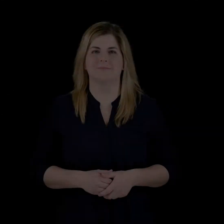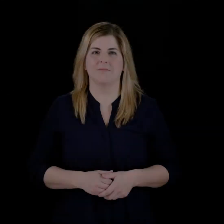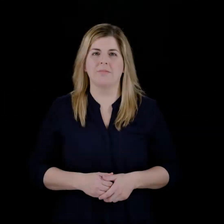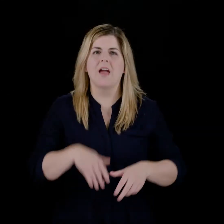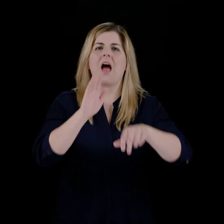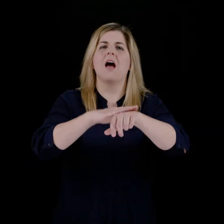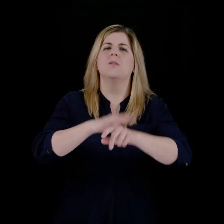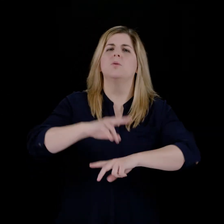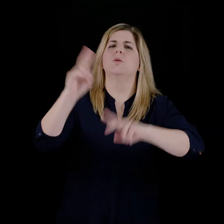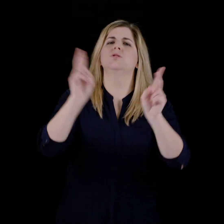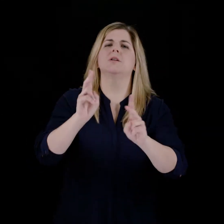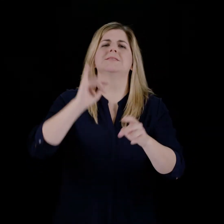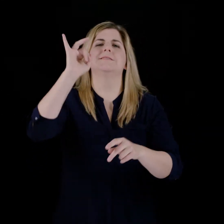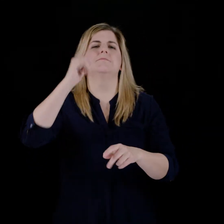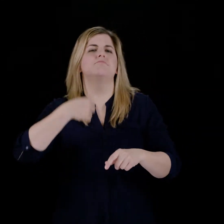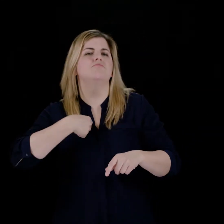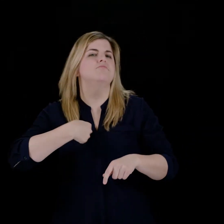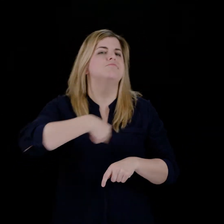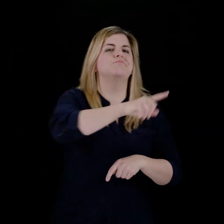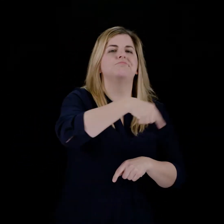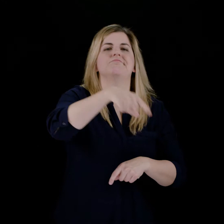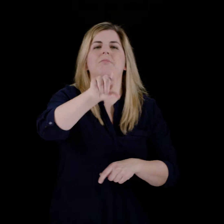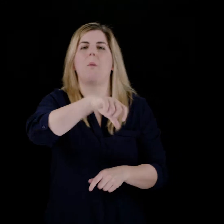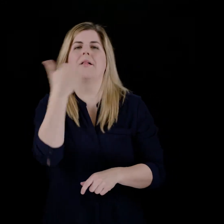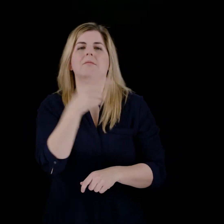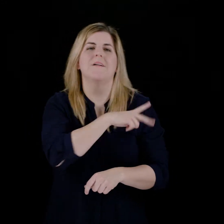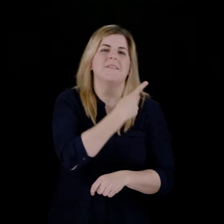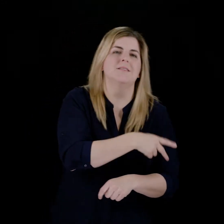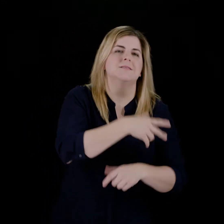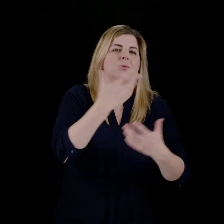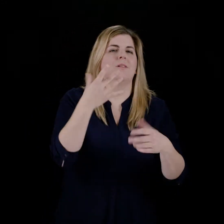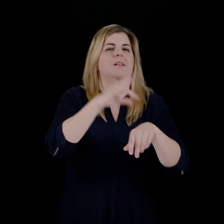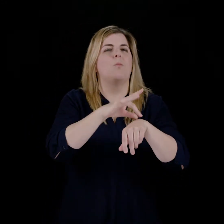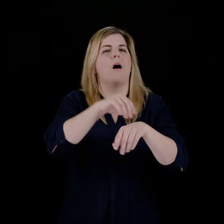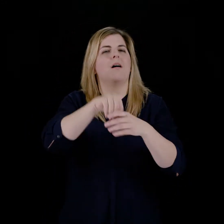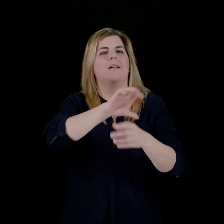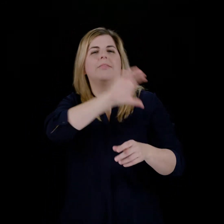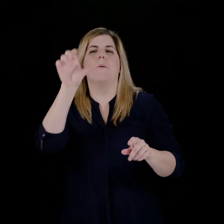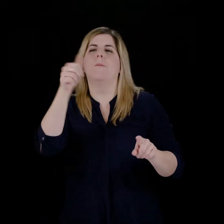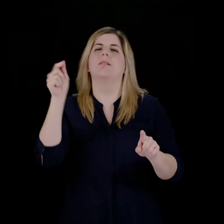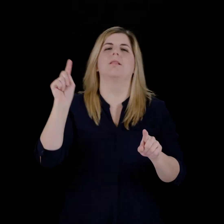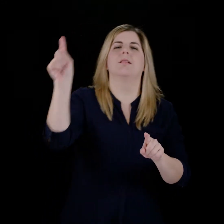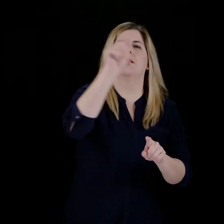Vais-je recevoir des alertes d’urgence lors de mes déplacements dans une autre province